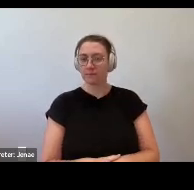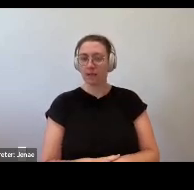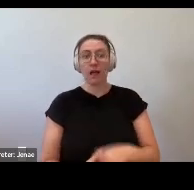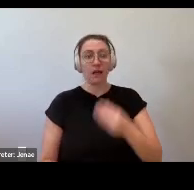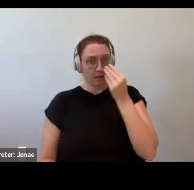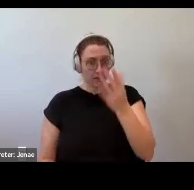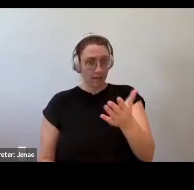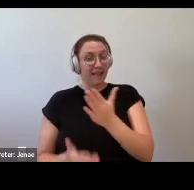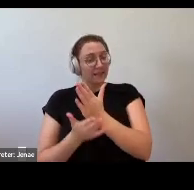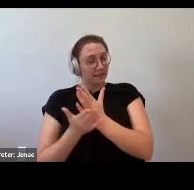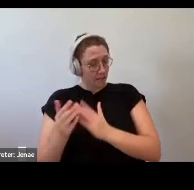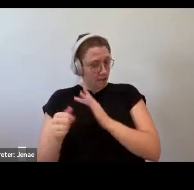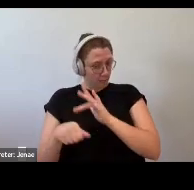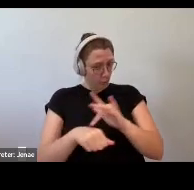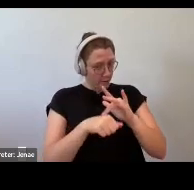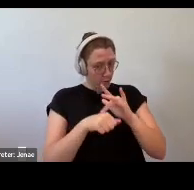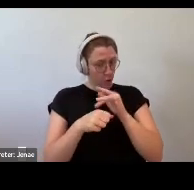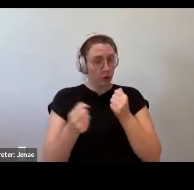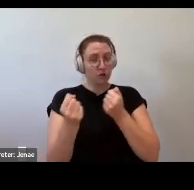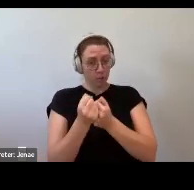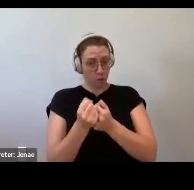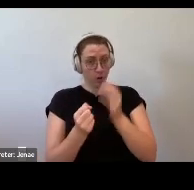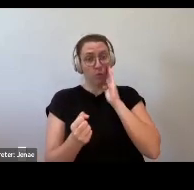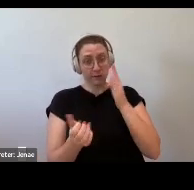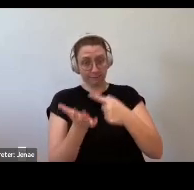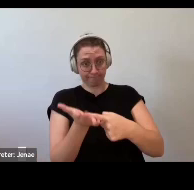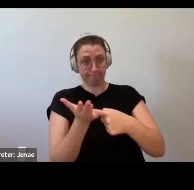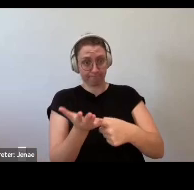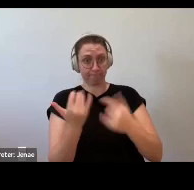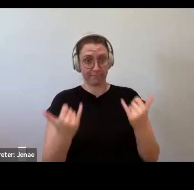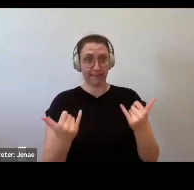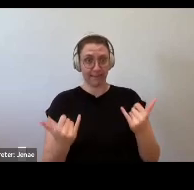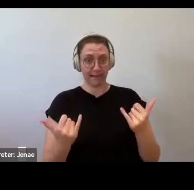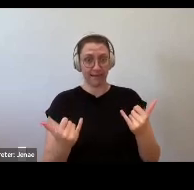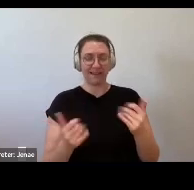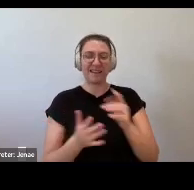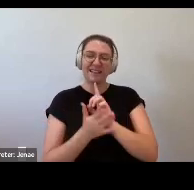algunos recursos y apoyos que abordaremos hoy están diseñados para